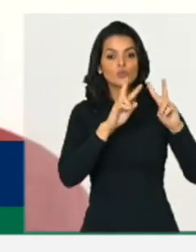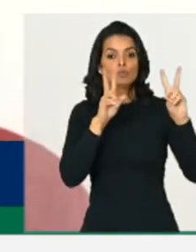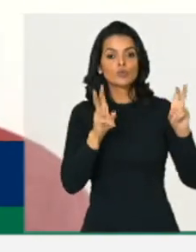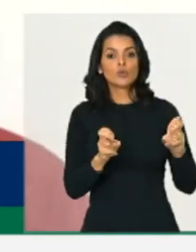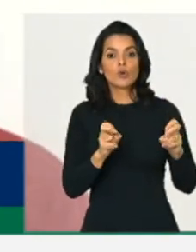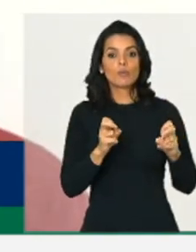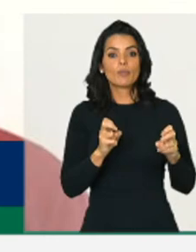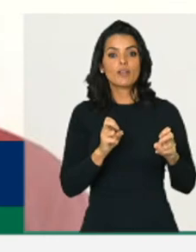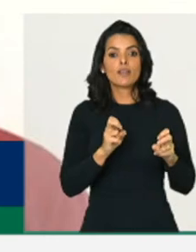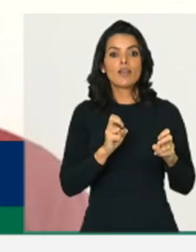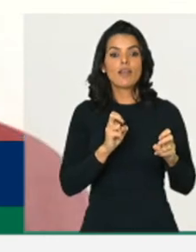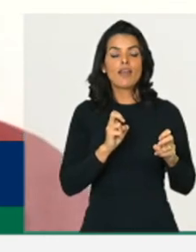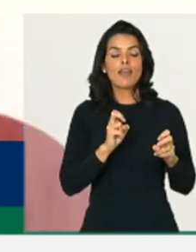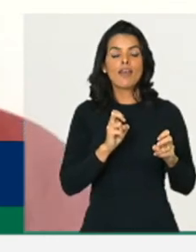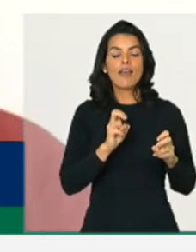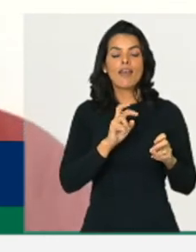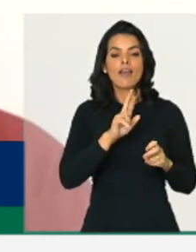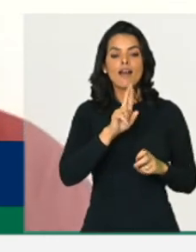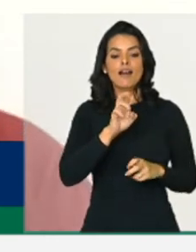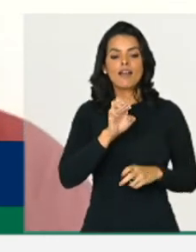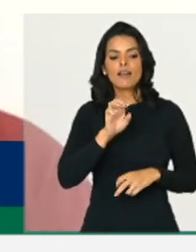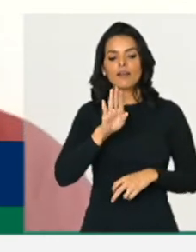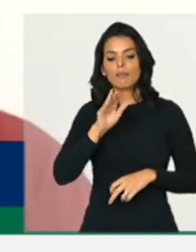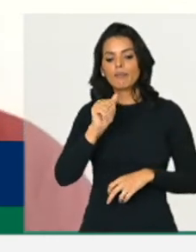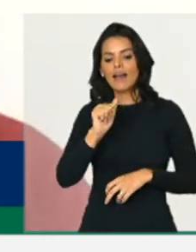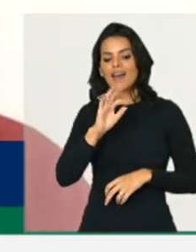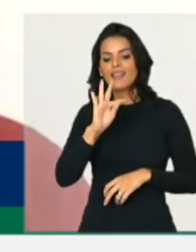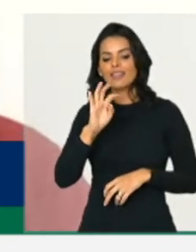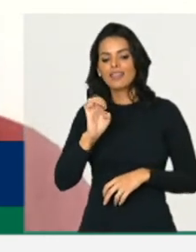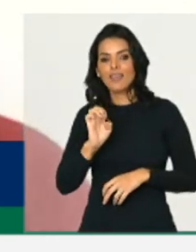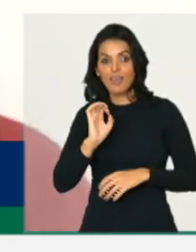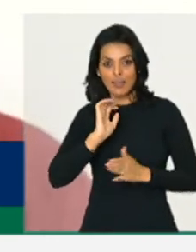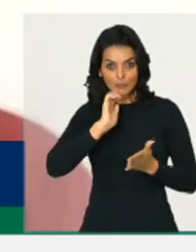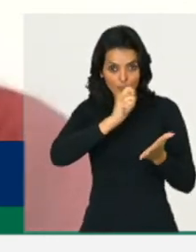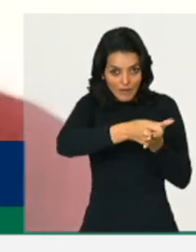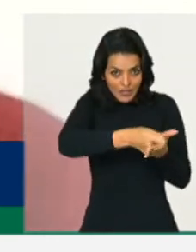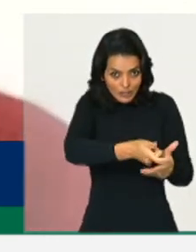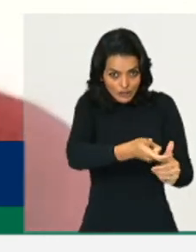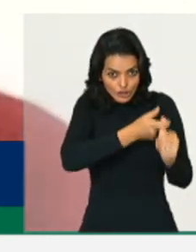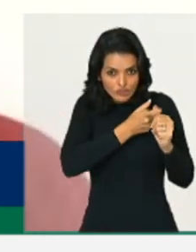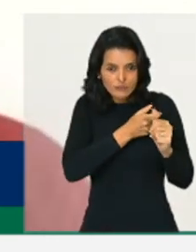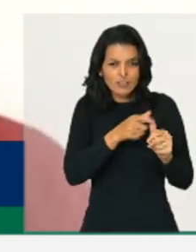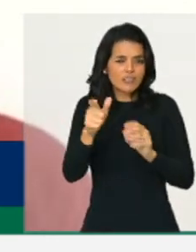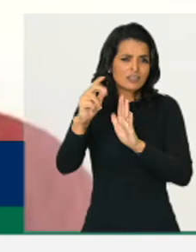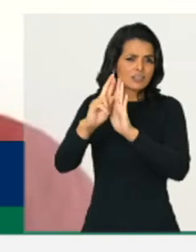ORIGINAL. OBRIGADO, PRESIDENTE. [PRESIDENTE]: COMO ORIENTA O PL? [DEPUTADO]: PL,